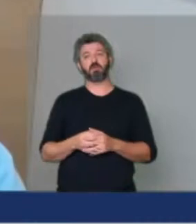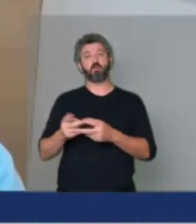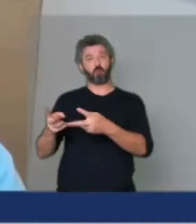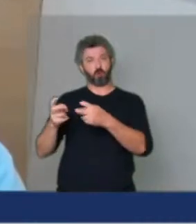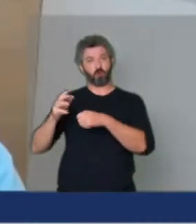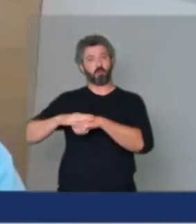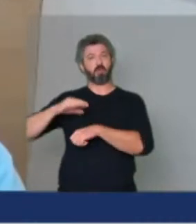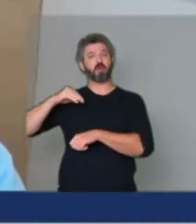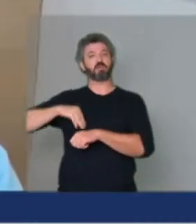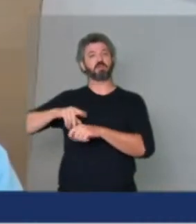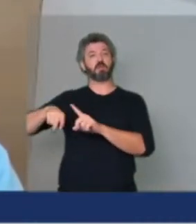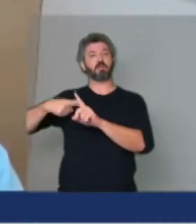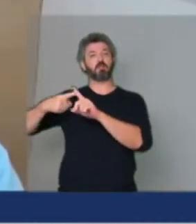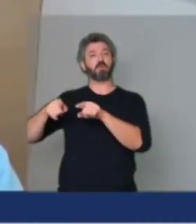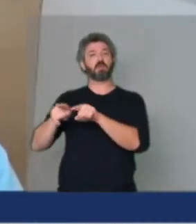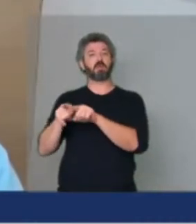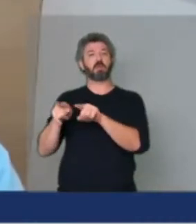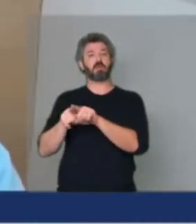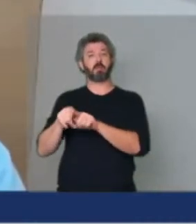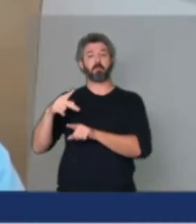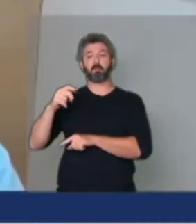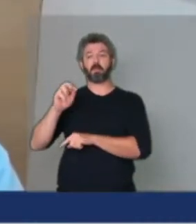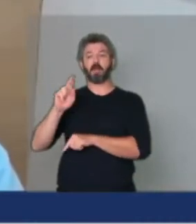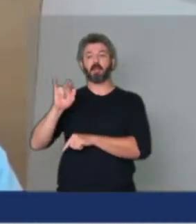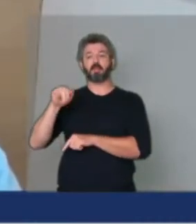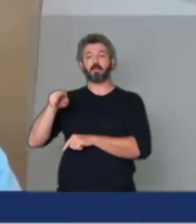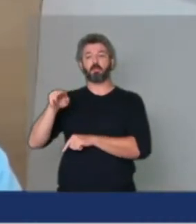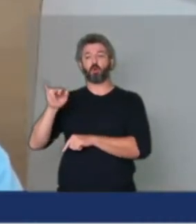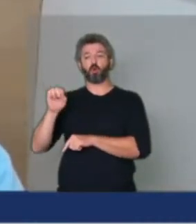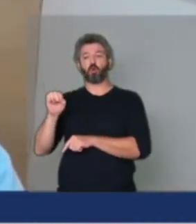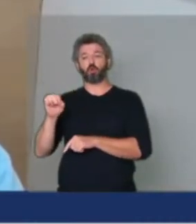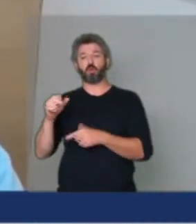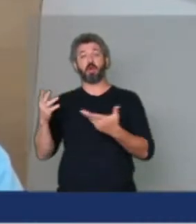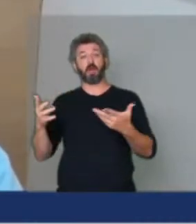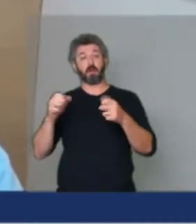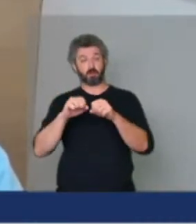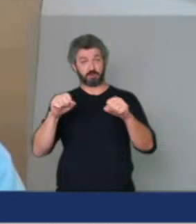DEIXE DE TER UM SISTEMA TRIBUTÁRIO QUE AJUDA A CONCENTRAR RENDA E TENHA UM SISTEMA TRIBUTÁRIO QUE